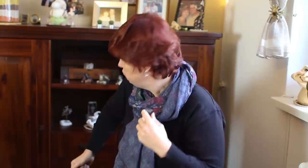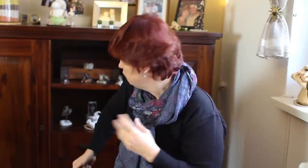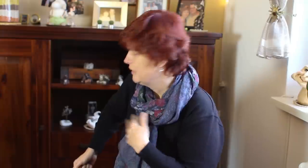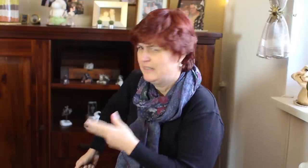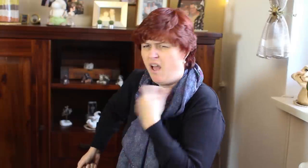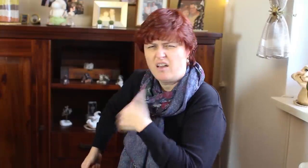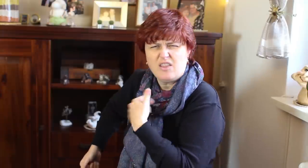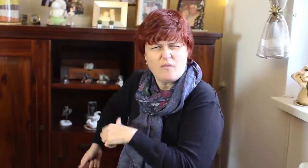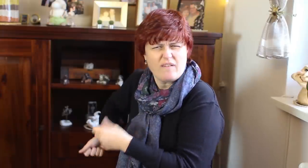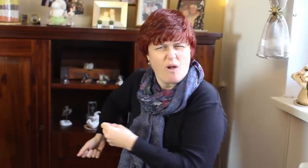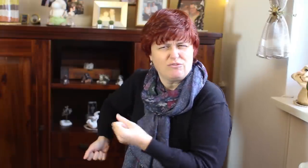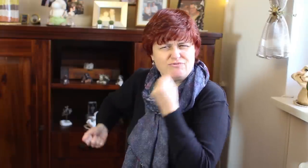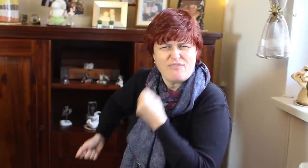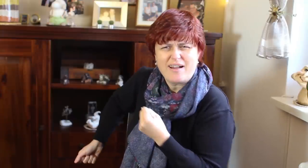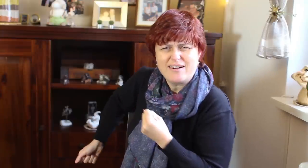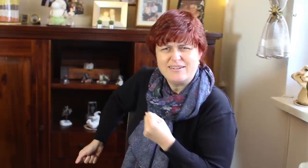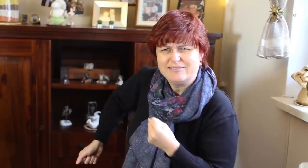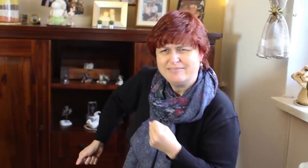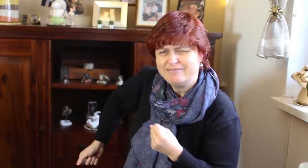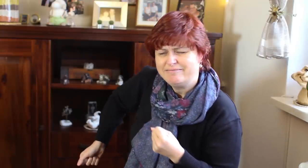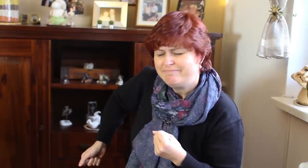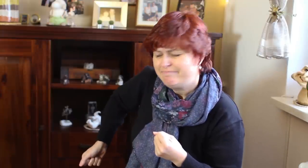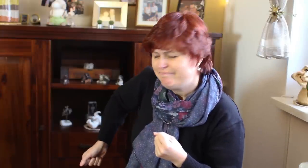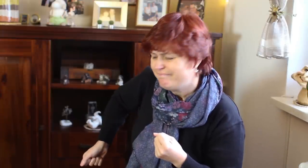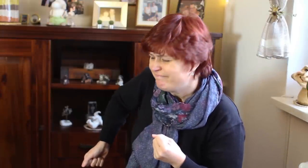Der Trolley war voll mit Einkäufen. Er war schwer zu ziehen.